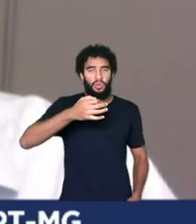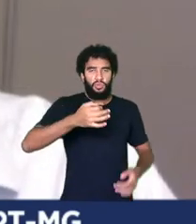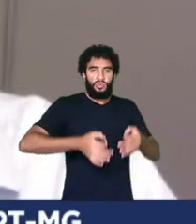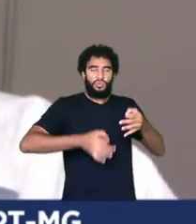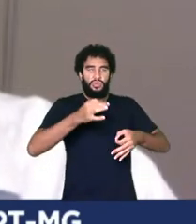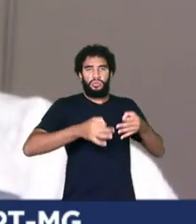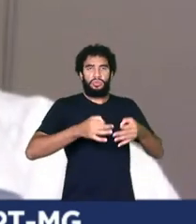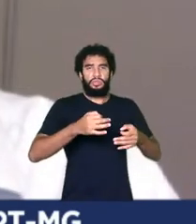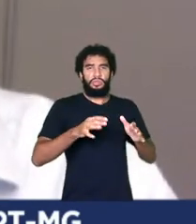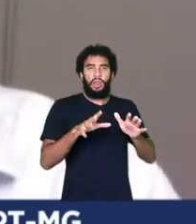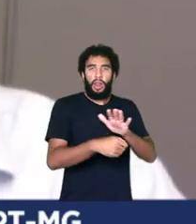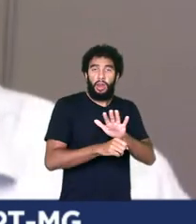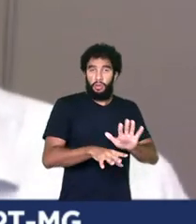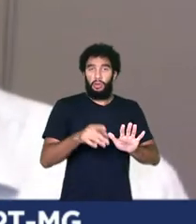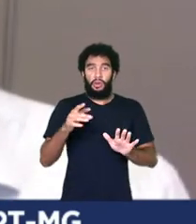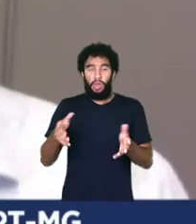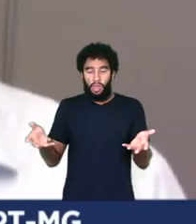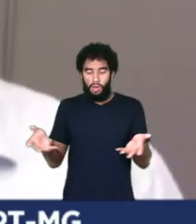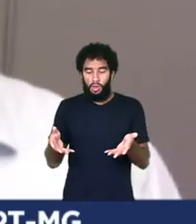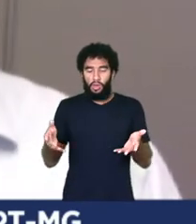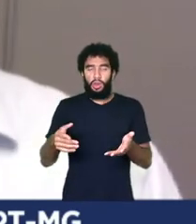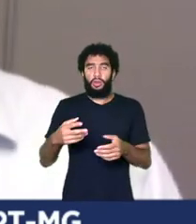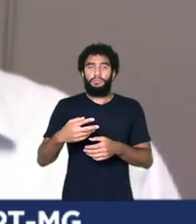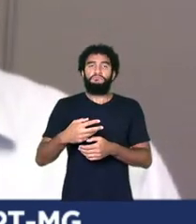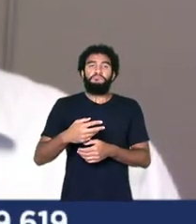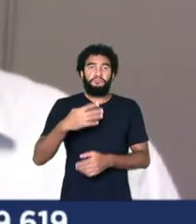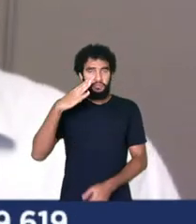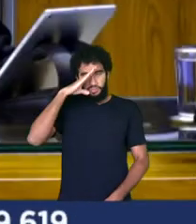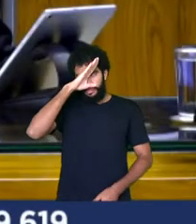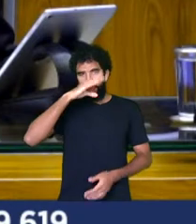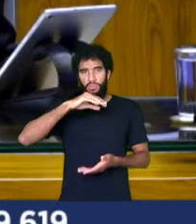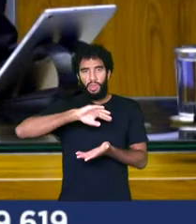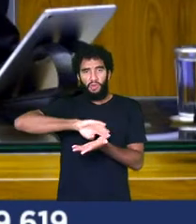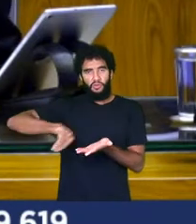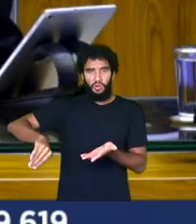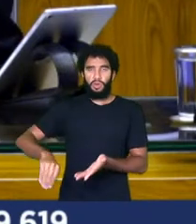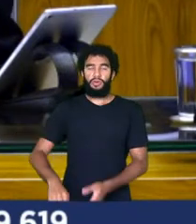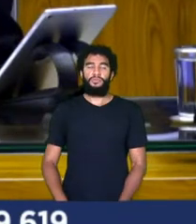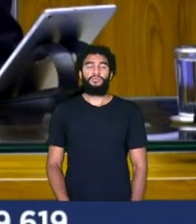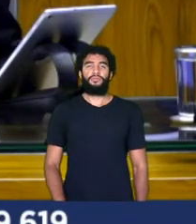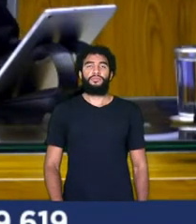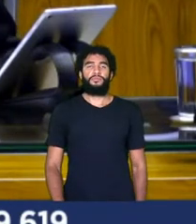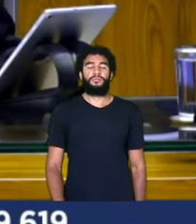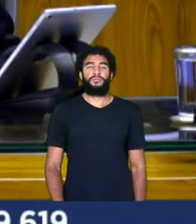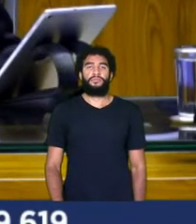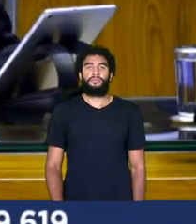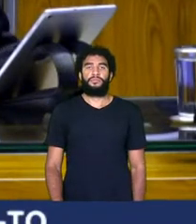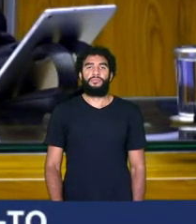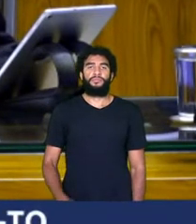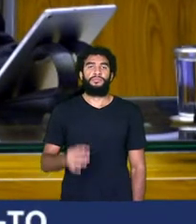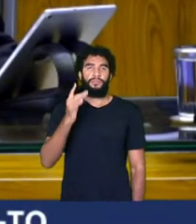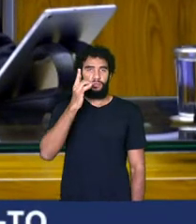LADRÃO DESMORO ALZ ADO. FORA BOLSONARO. VAMOS FAZER COM QUE O BRASIL VOLTE A CRESCER E DIVIDIR RENDA. MUITO OBRIGADO. [PRESIDENTE]: OBRIGADO DEPUTADO ROGÉRIO CORRÊA E